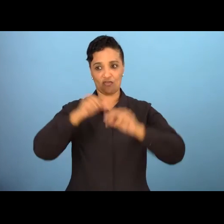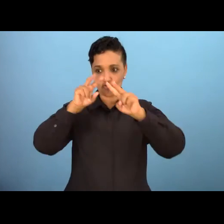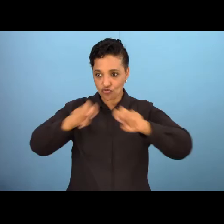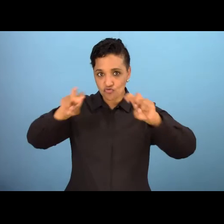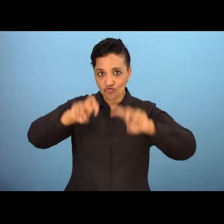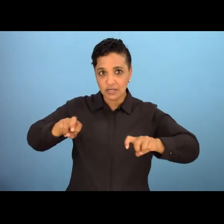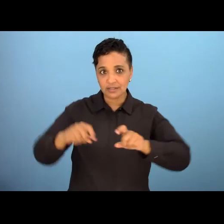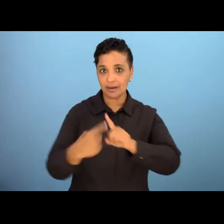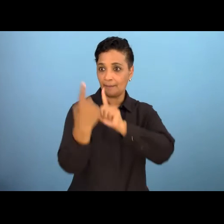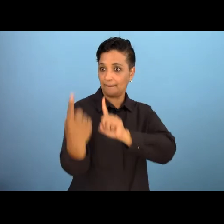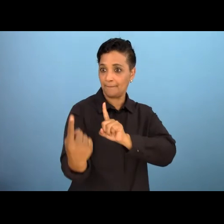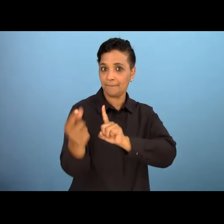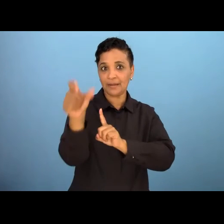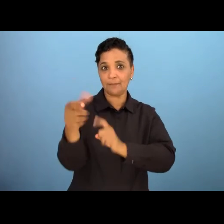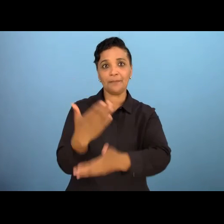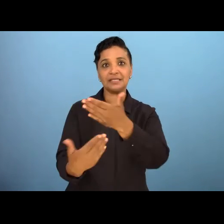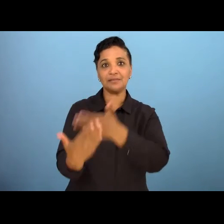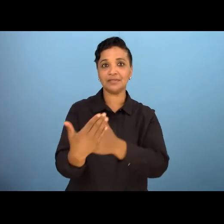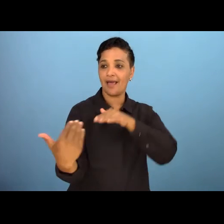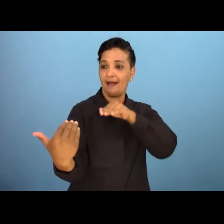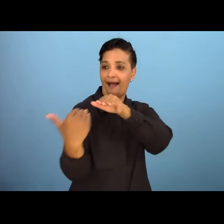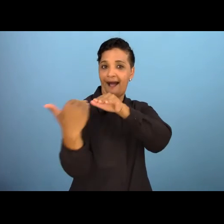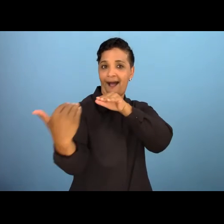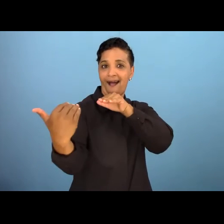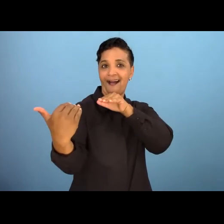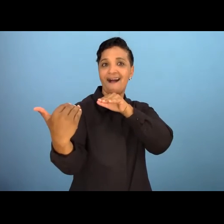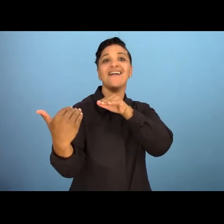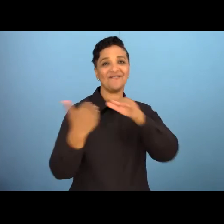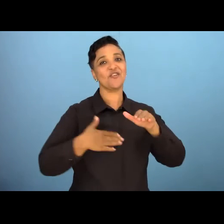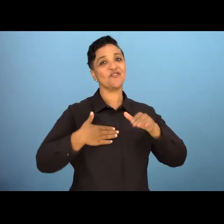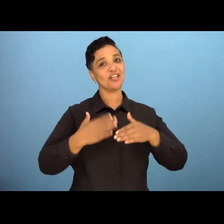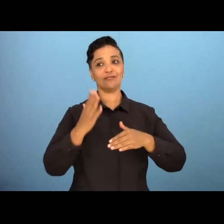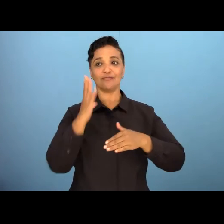identificamos como personas con discapacidad durante la investigación, la otra persona